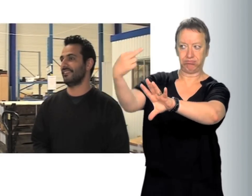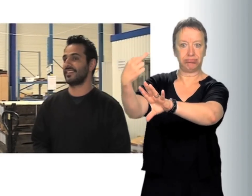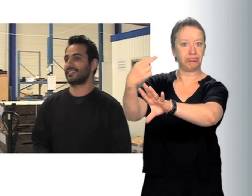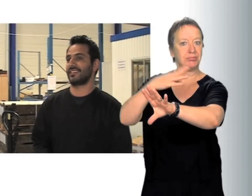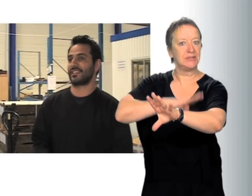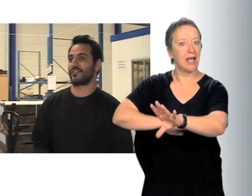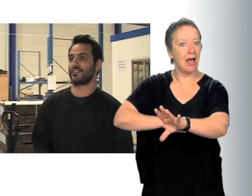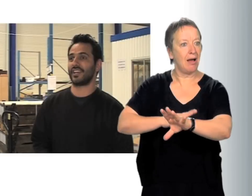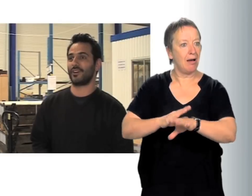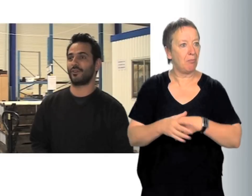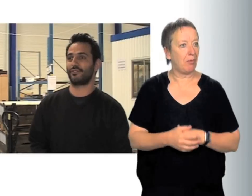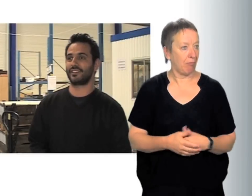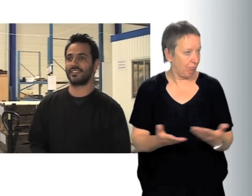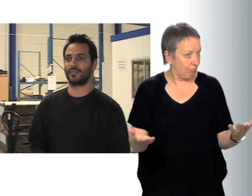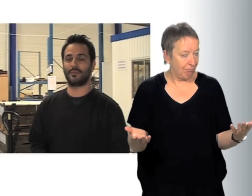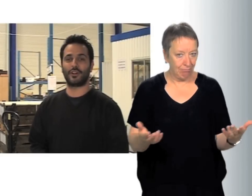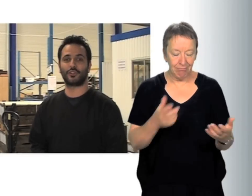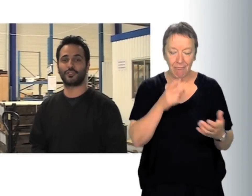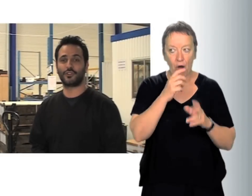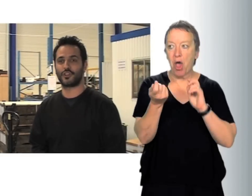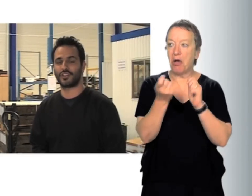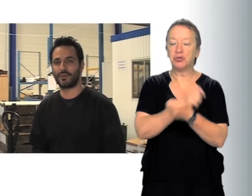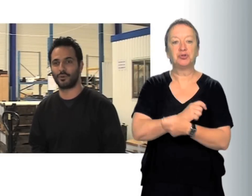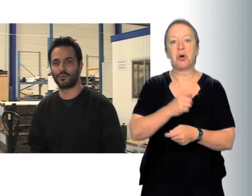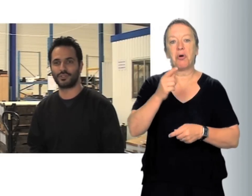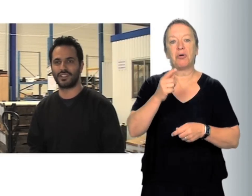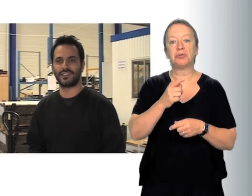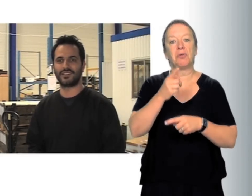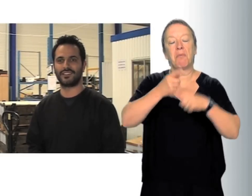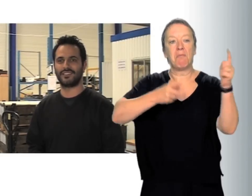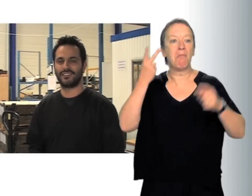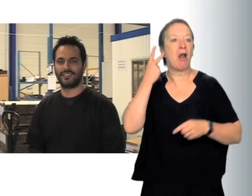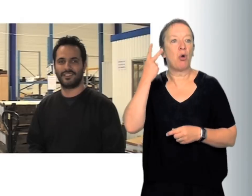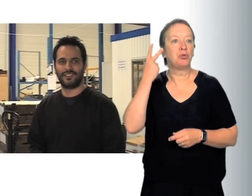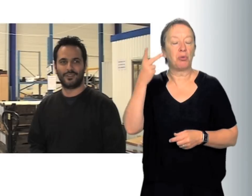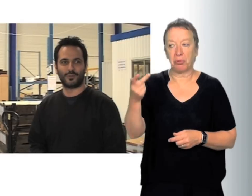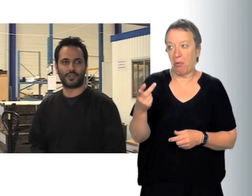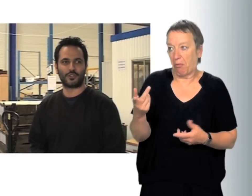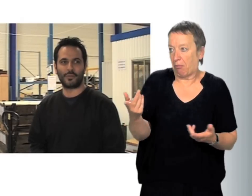Le fait qu'il soit malentendant ne change rien pour nous On s'entend bien